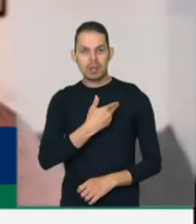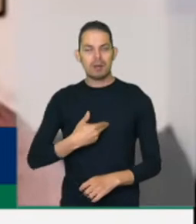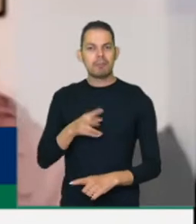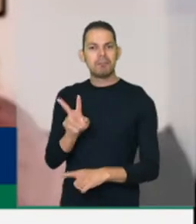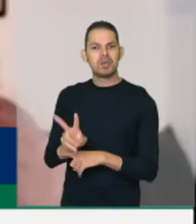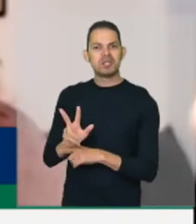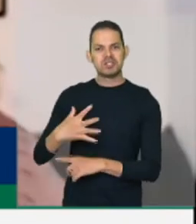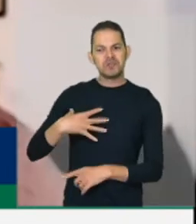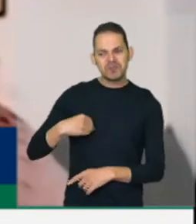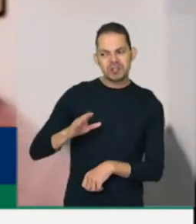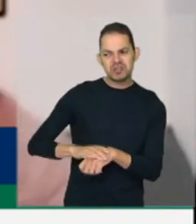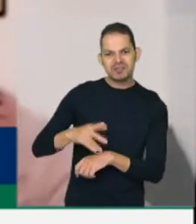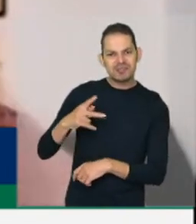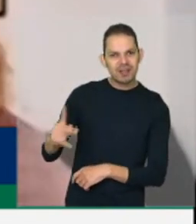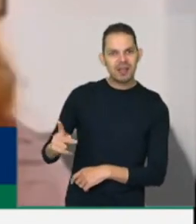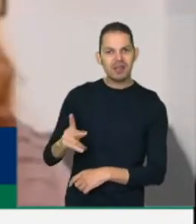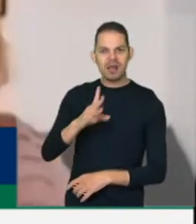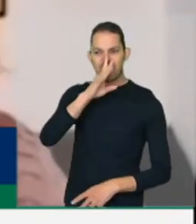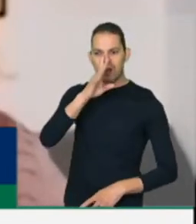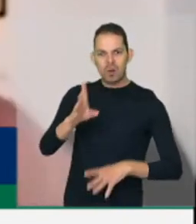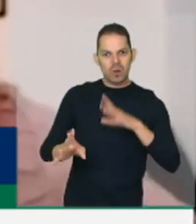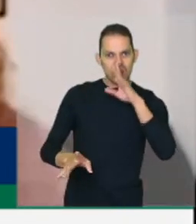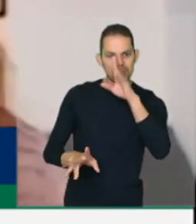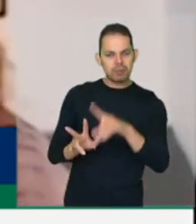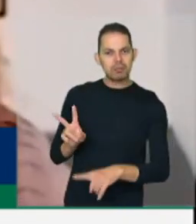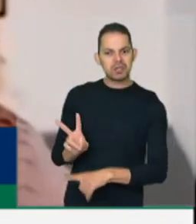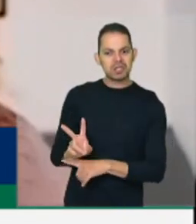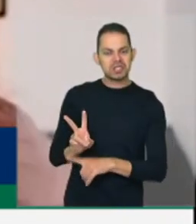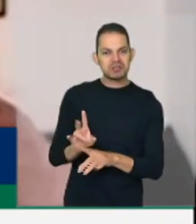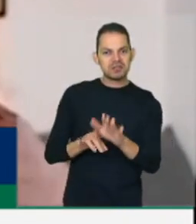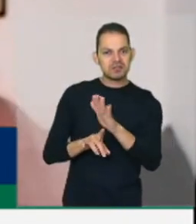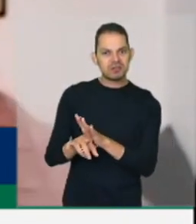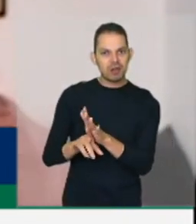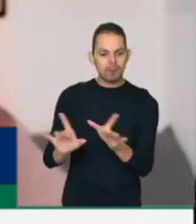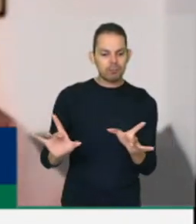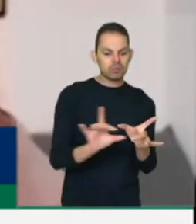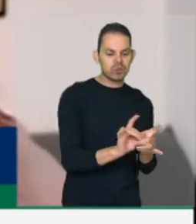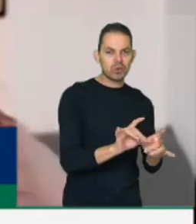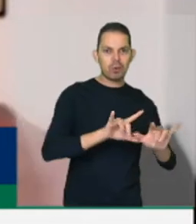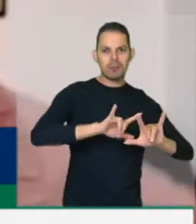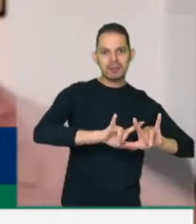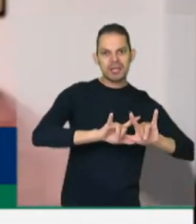PROTEGER OS SEUS FILHOS DAS ACUSAÇÕES DE INVESTIGAÇÕES, DE LIGAÇÃO COM AS MILÍCIAS, COM AS RACHADINHAS E COM TODAS AS